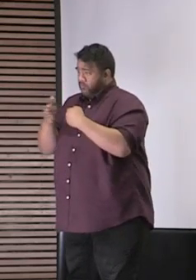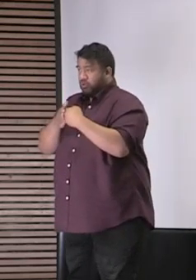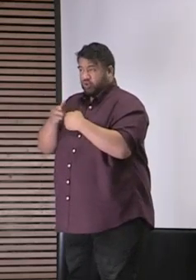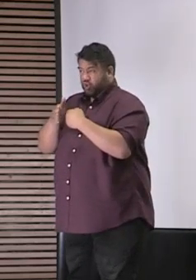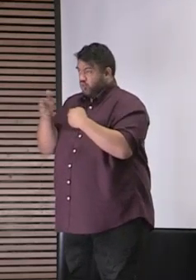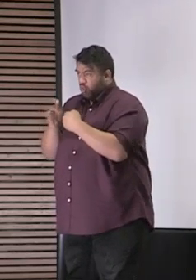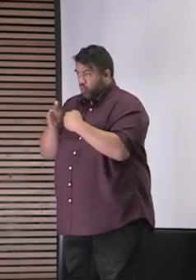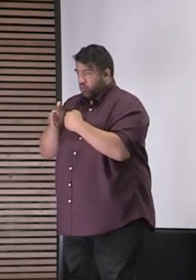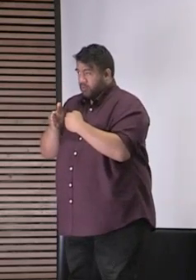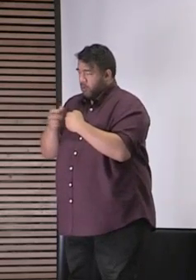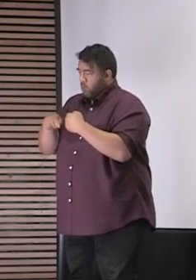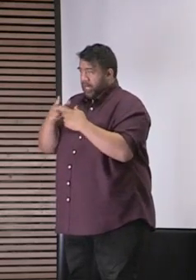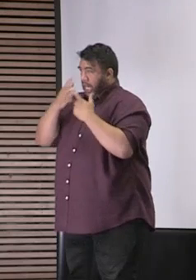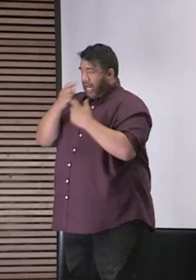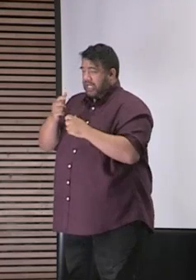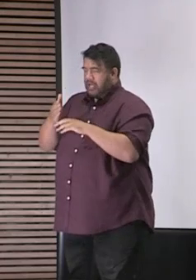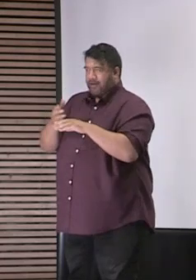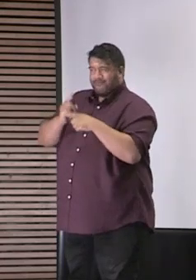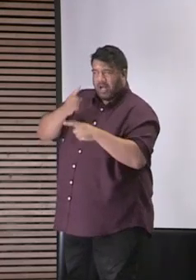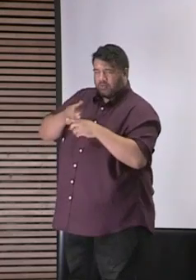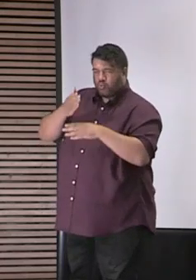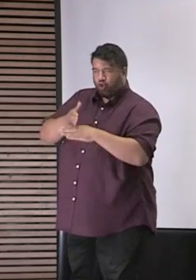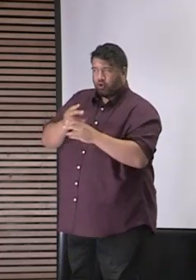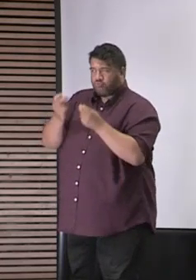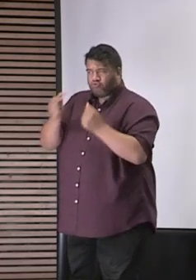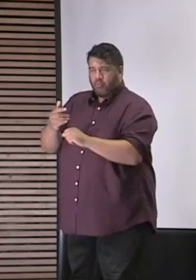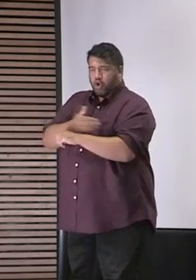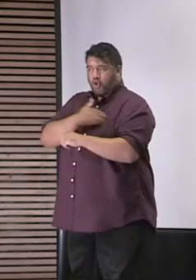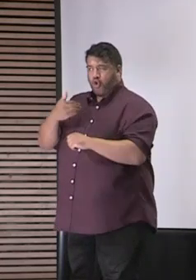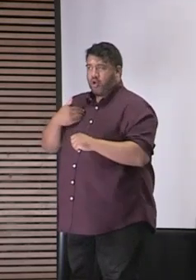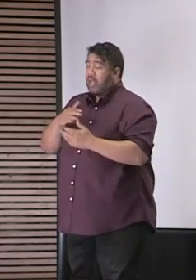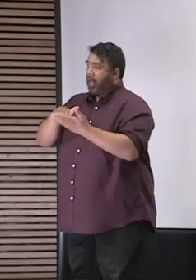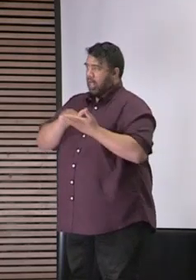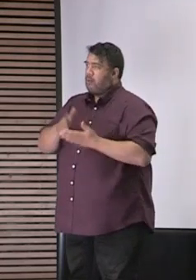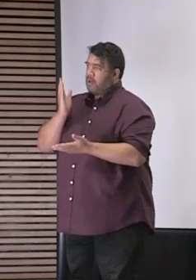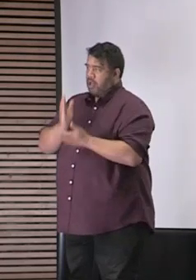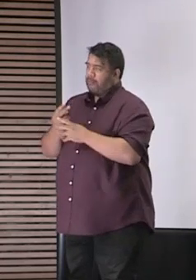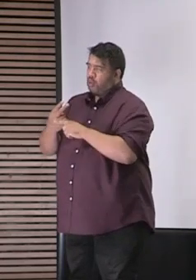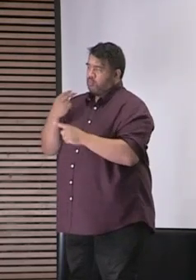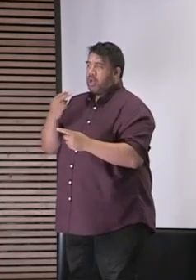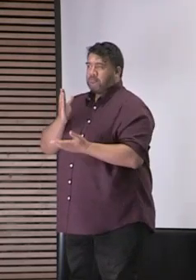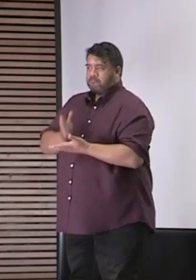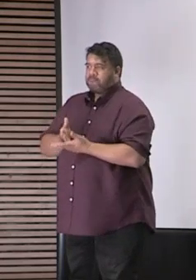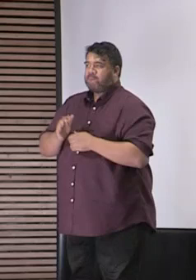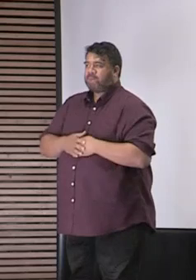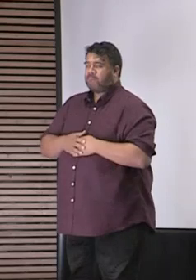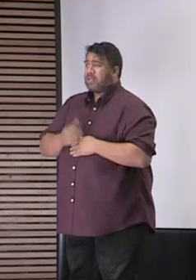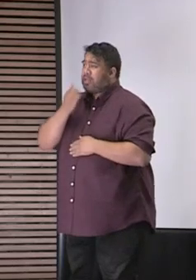oportunidad donde el beneficio de presenciar una terrible trayectoria en el extranjero. Ahora puede ver cuán pequeña